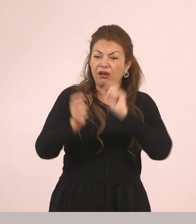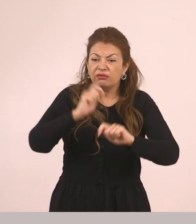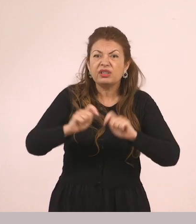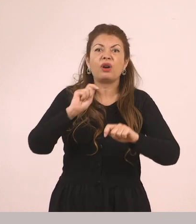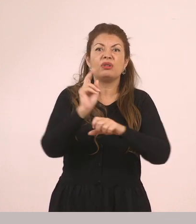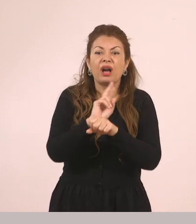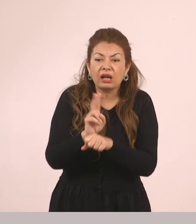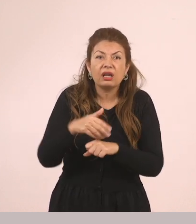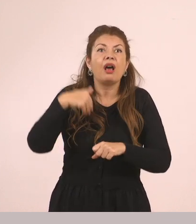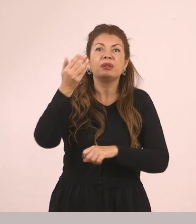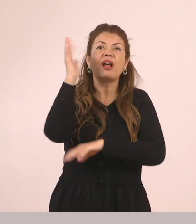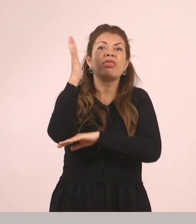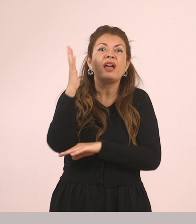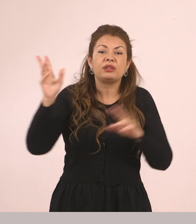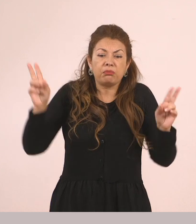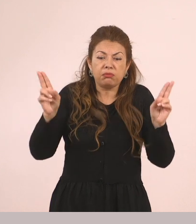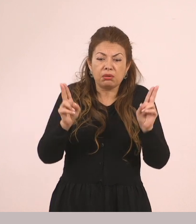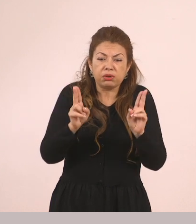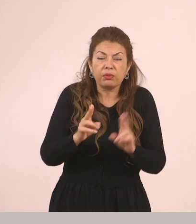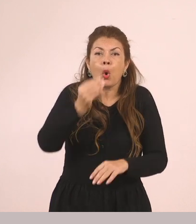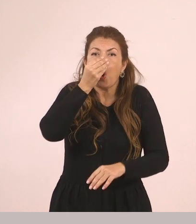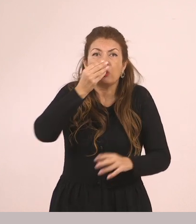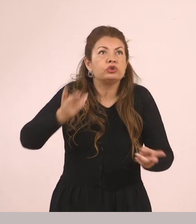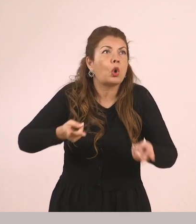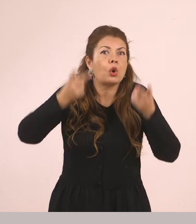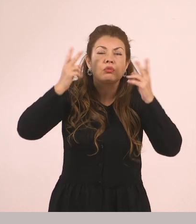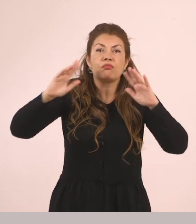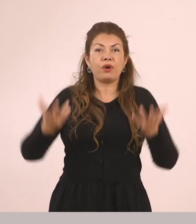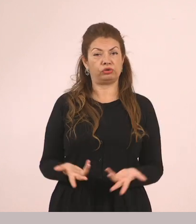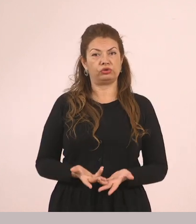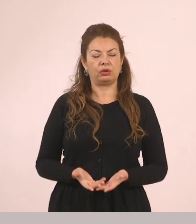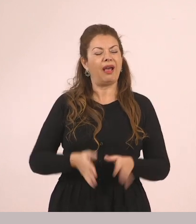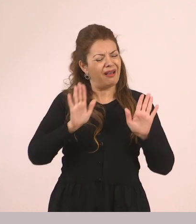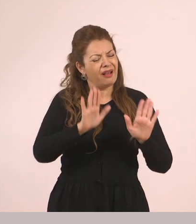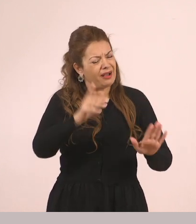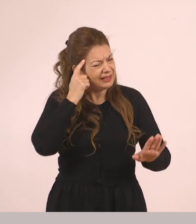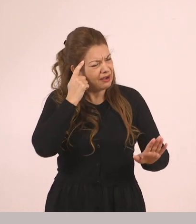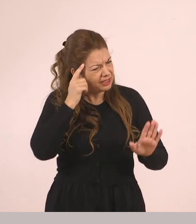στο τέλος δε θα βρίσκουν οξυγόνο ν' αναπνεύσουν; Χαρτόκουτο: Φτάνει, φτάνει, κατάλαβα!